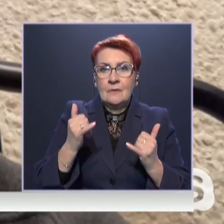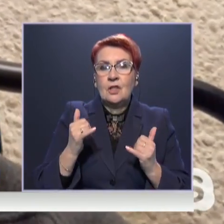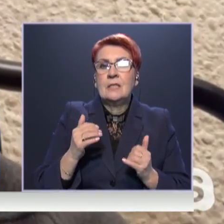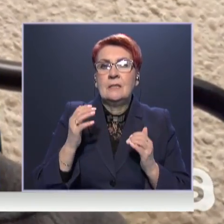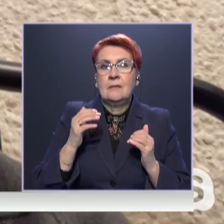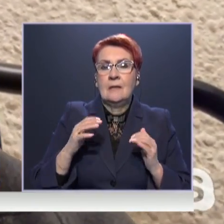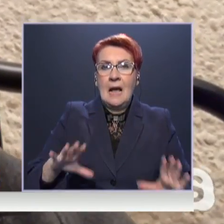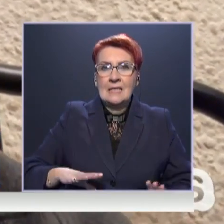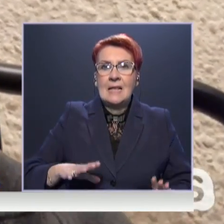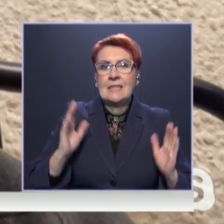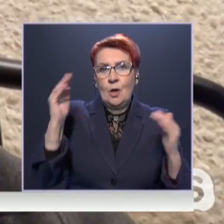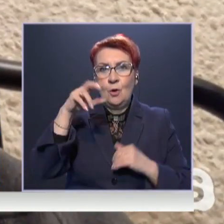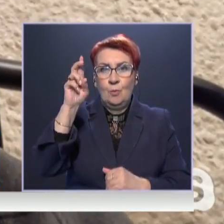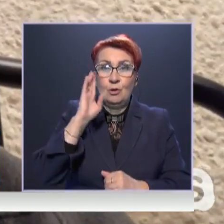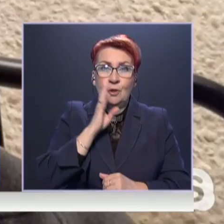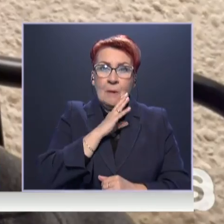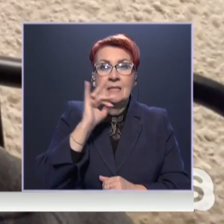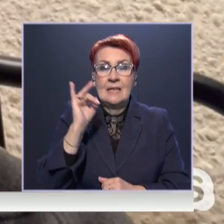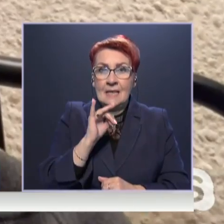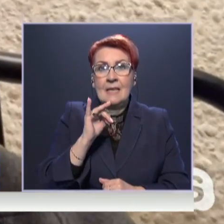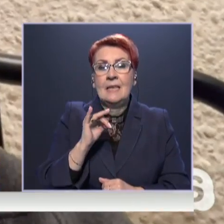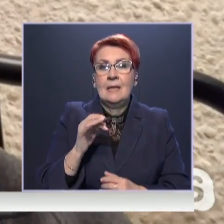единства он появился в наших календарях благодаря